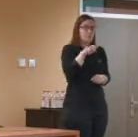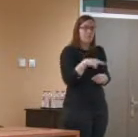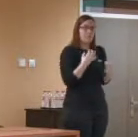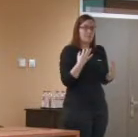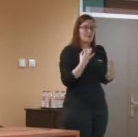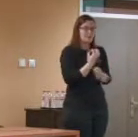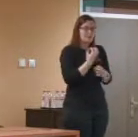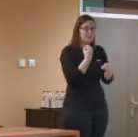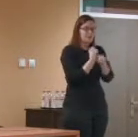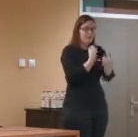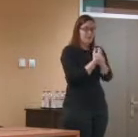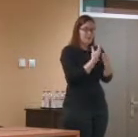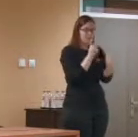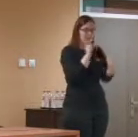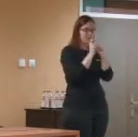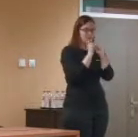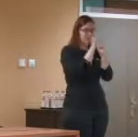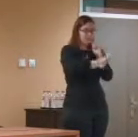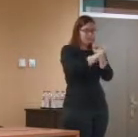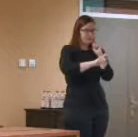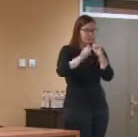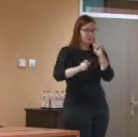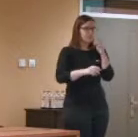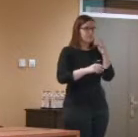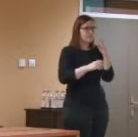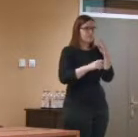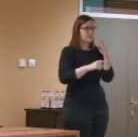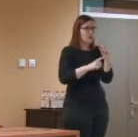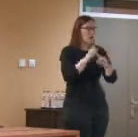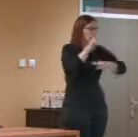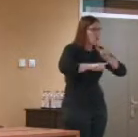el trabajo de todos los periodistas, a pesar de todos los problemas y persecuciones que han tenido.